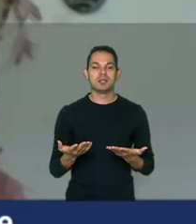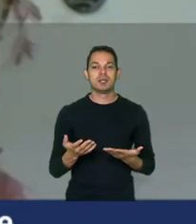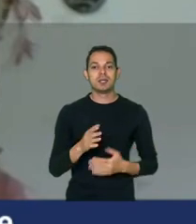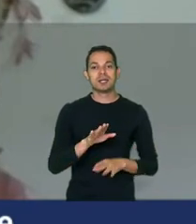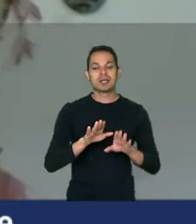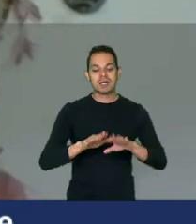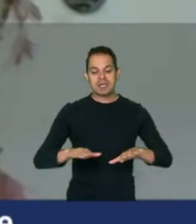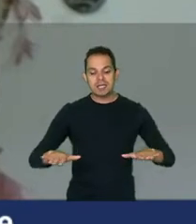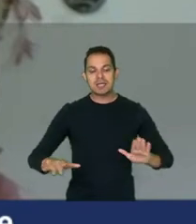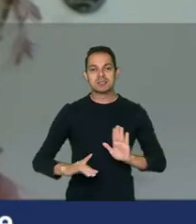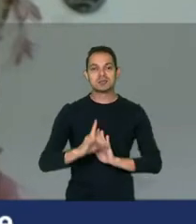FLEXIBILIDADE DE ATENDER O DIREITO DAS CRIANÇAS A TEREM